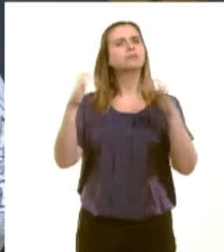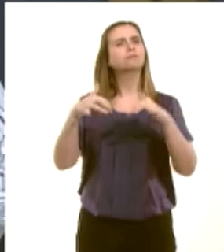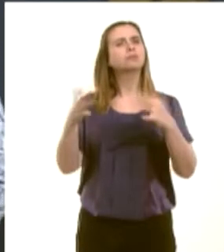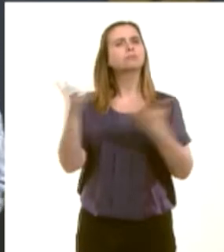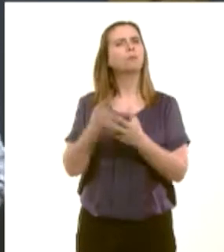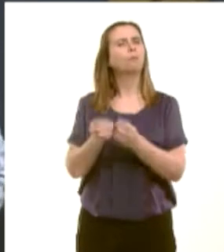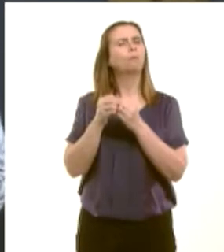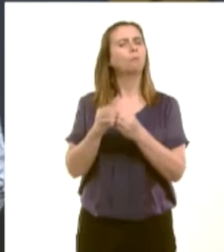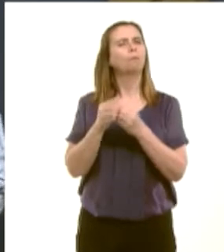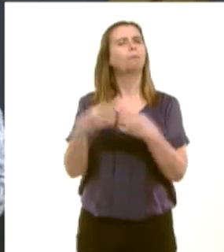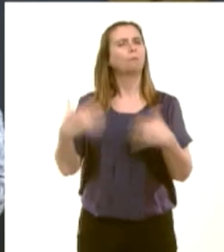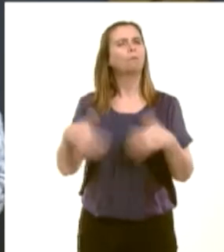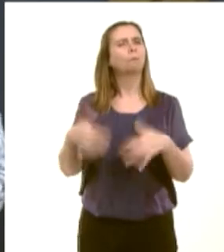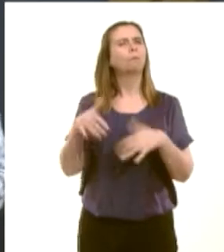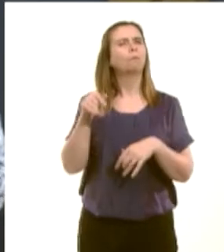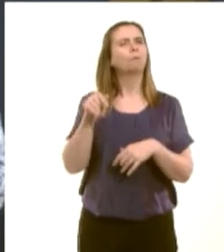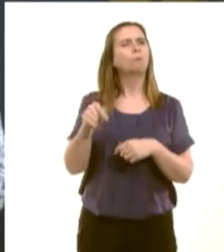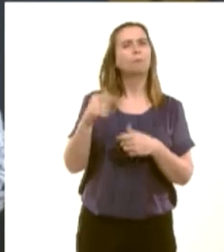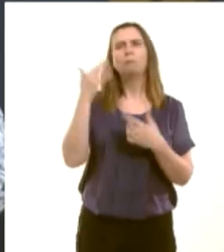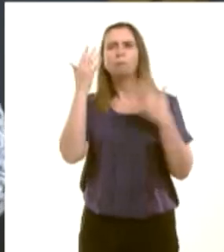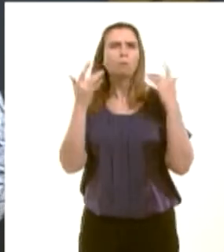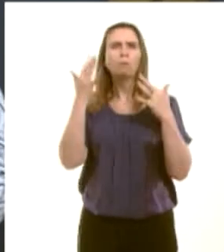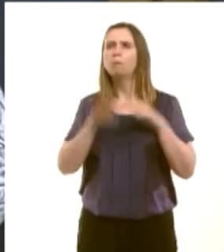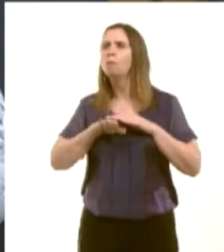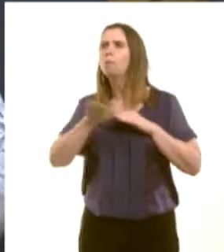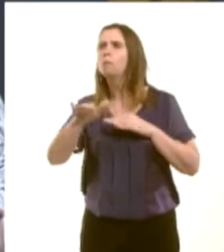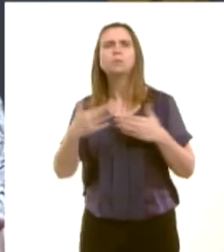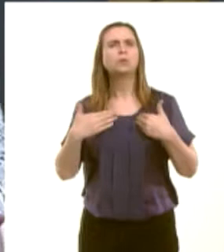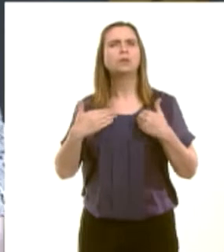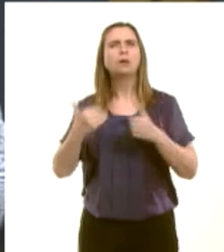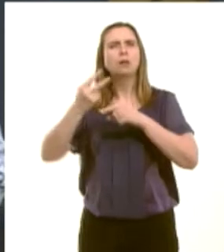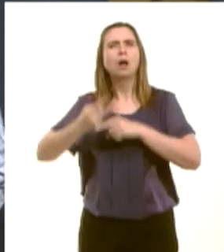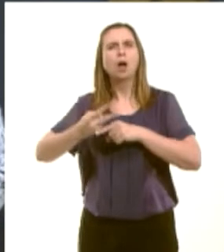I barhau ‚ír momentwm yma sydd ar waith nawr yn y canolbarth, a wnewch chi, ar ran